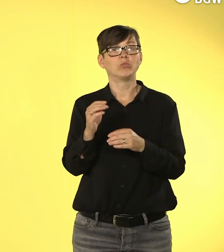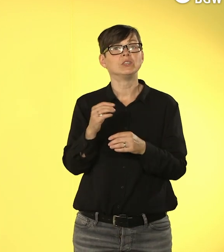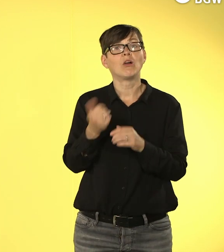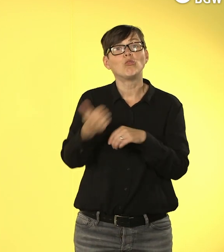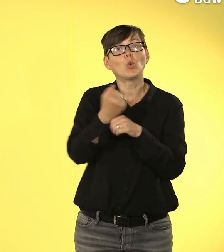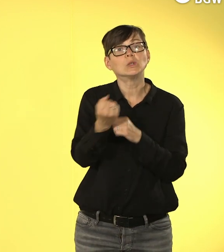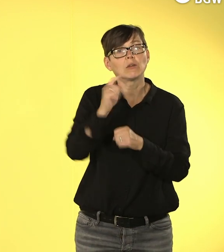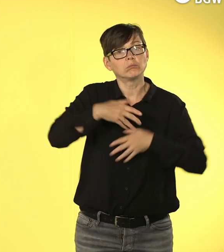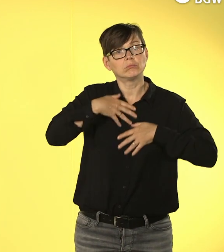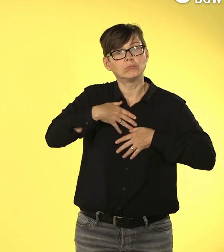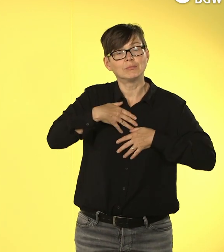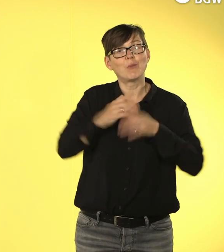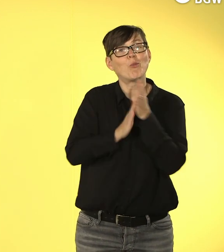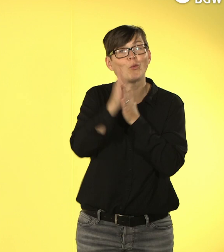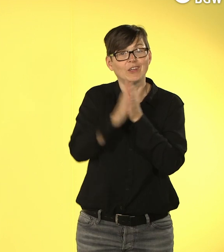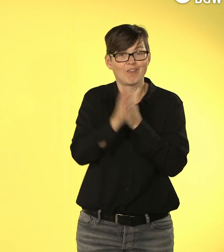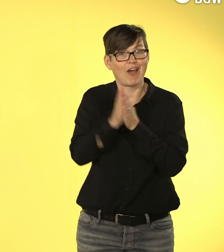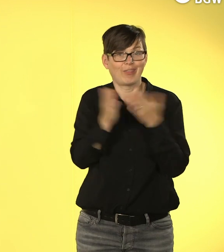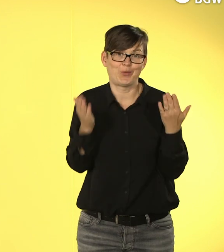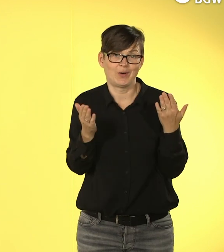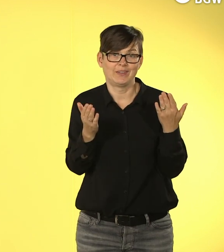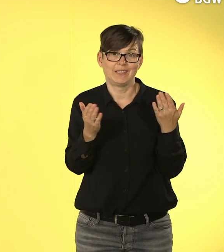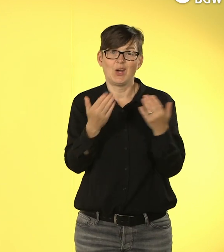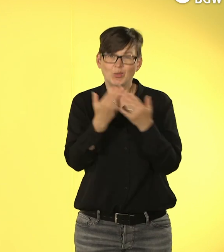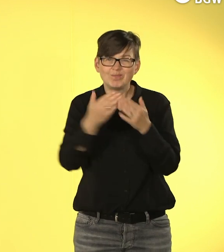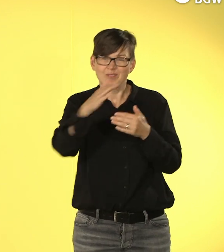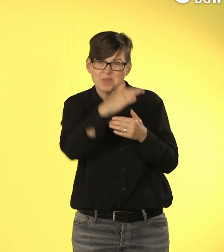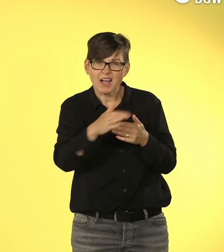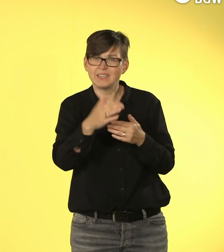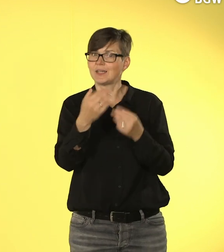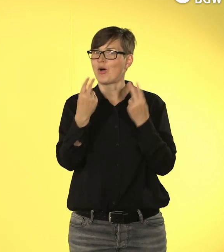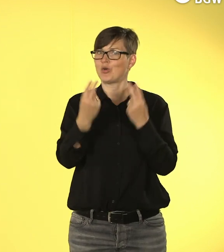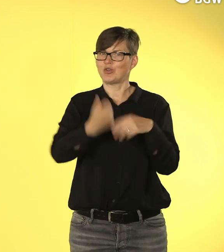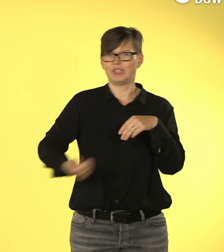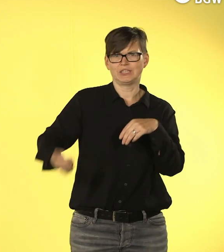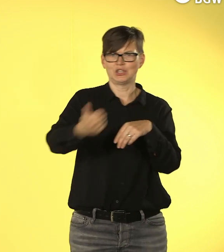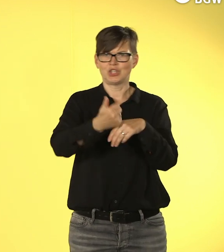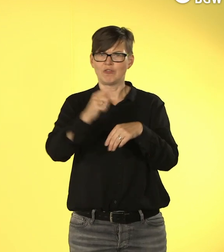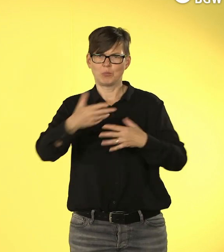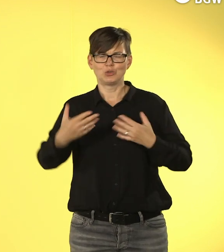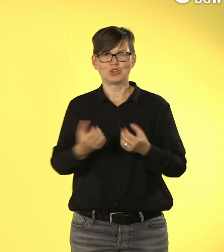Es ist in diesem Bereich sehr wichtig, als Führungskraft Motivator zu sein.